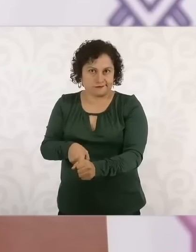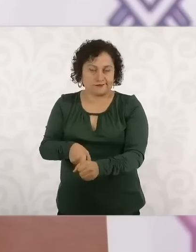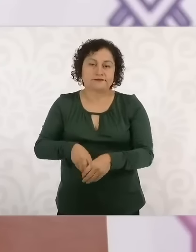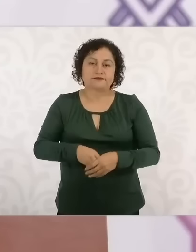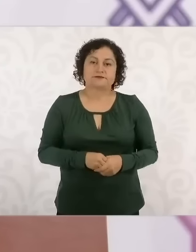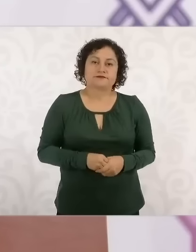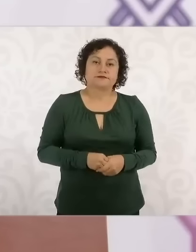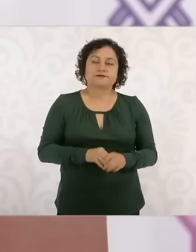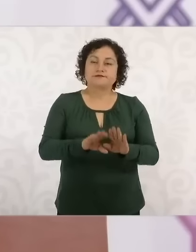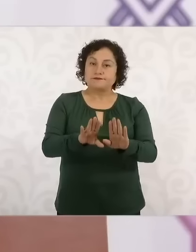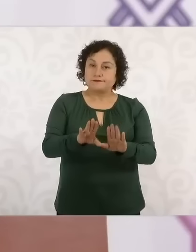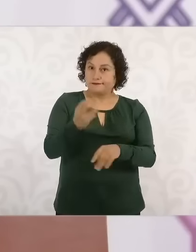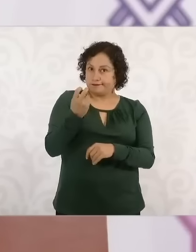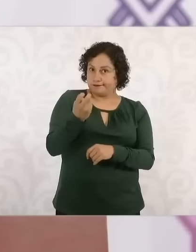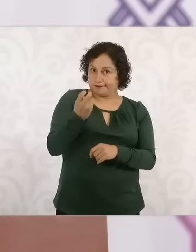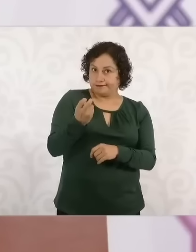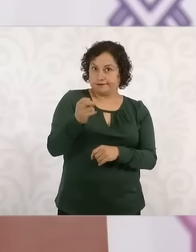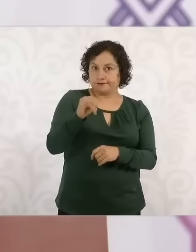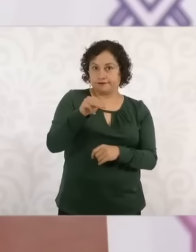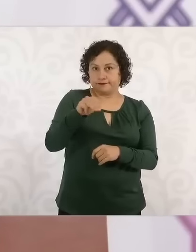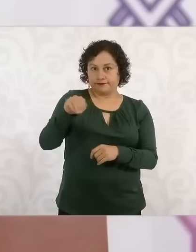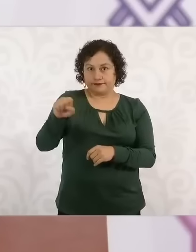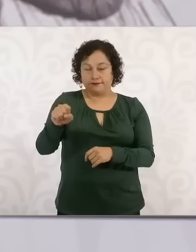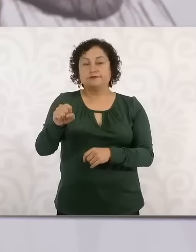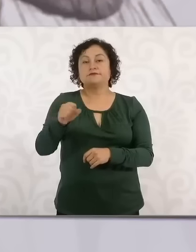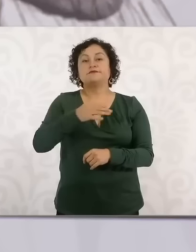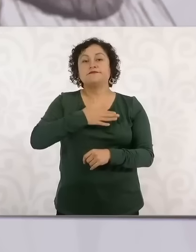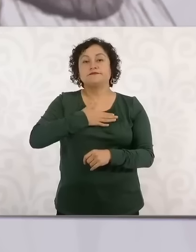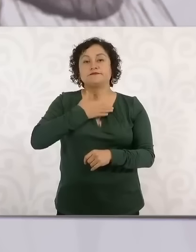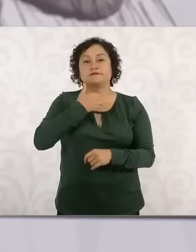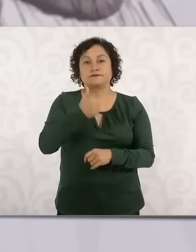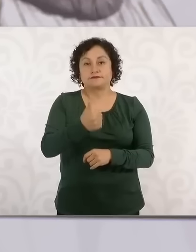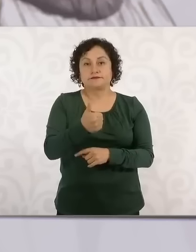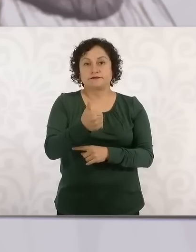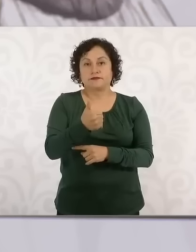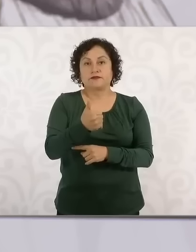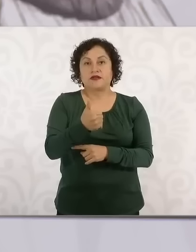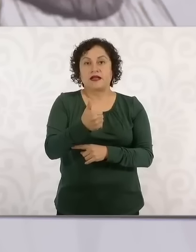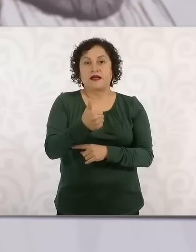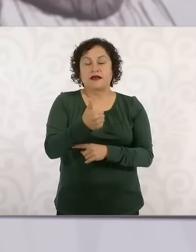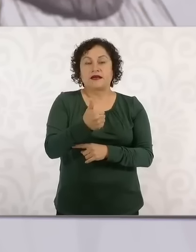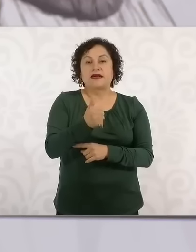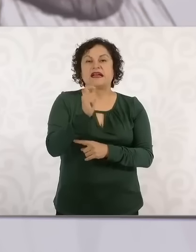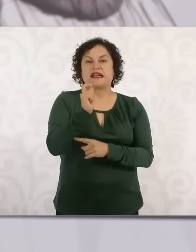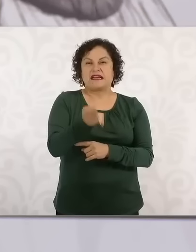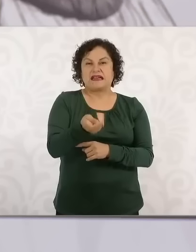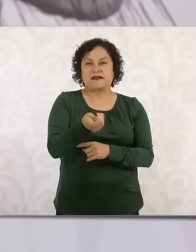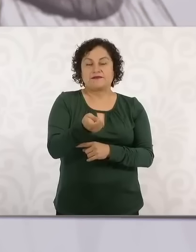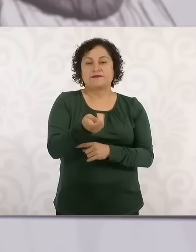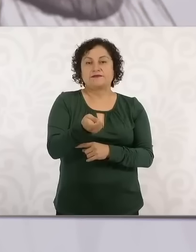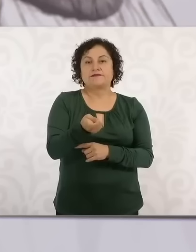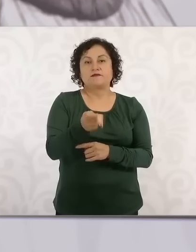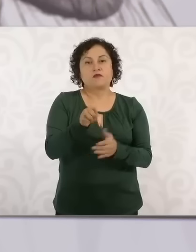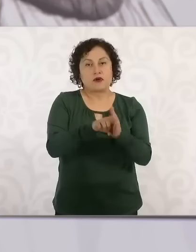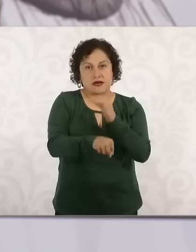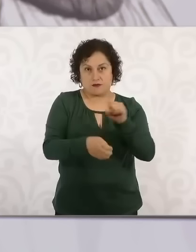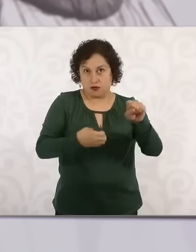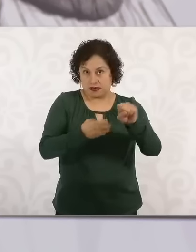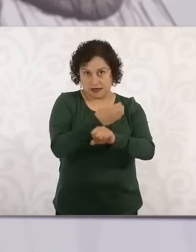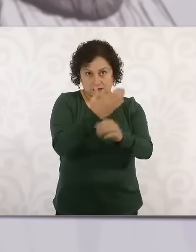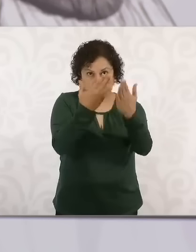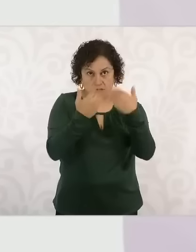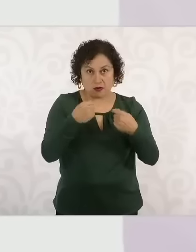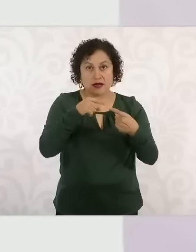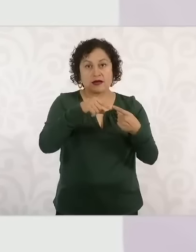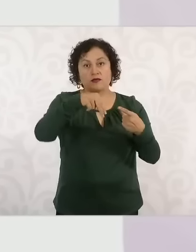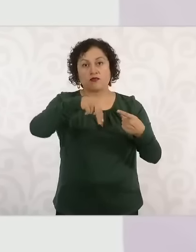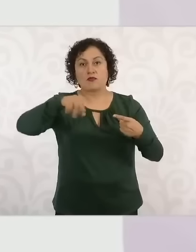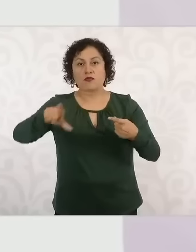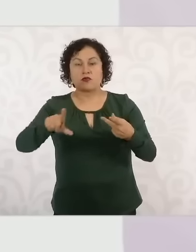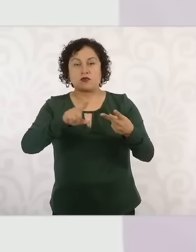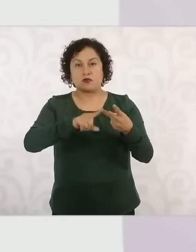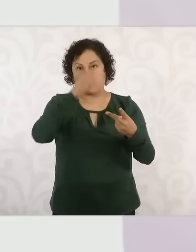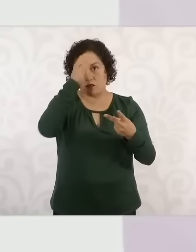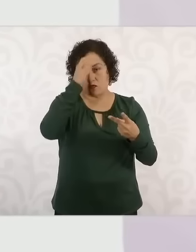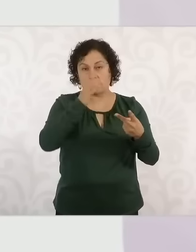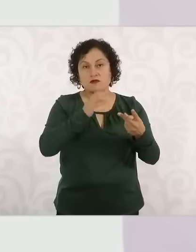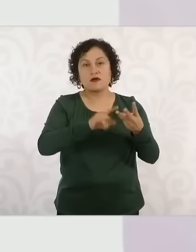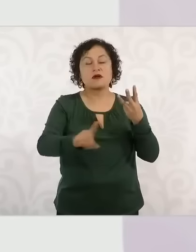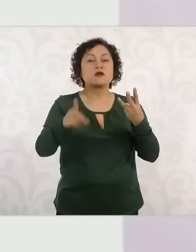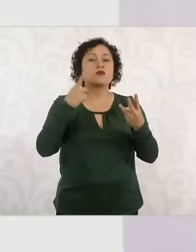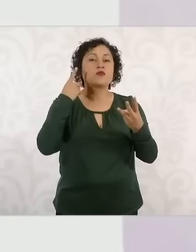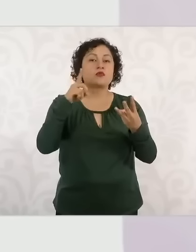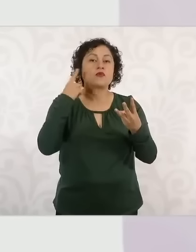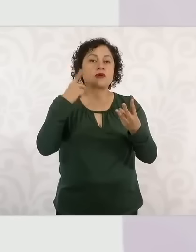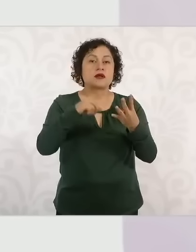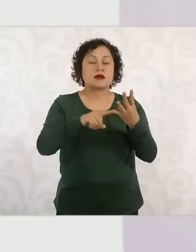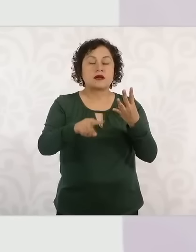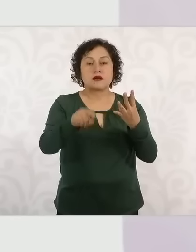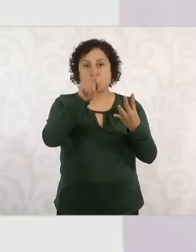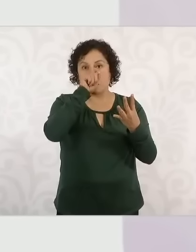No están incorporados al IMS Bienestar. Eh, Nuevo León, Coahuila, Durango, Jalisco, Querétaro,